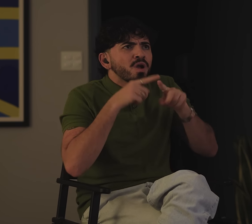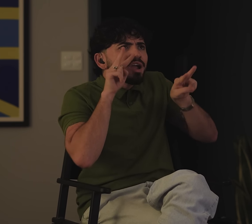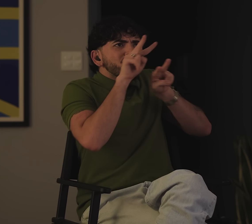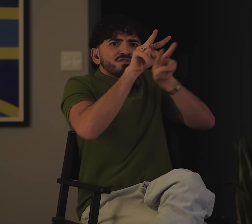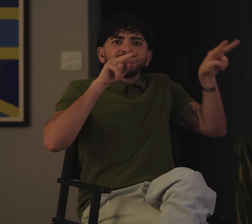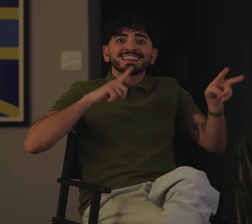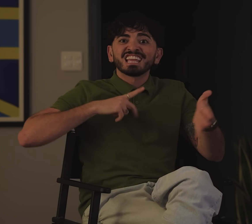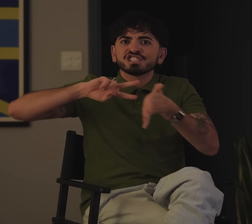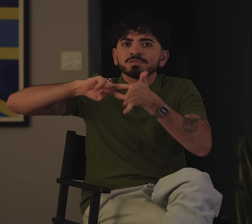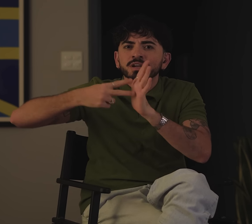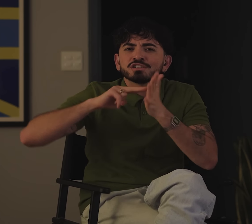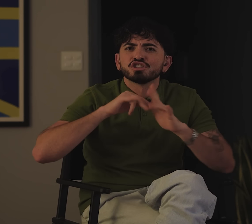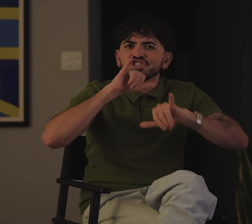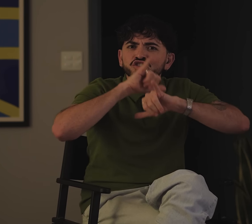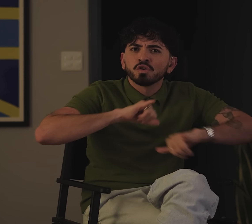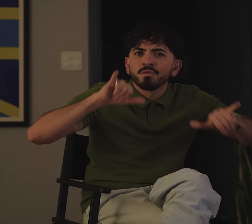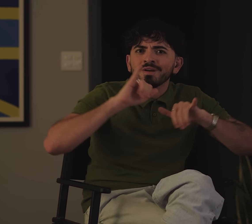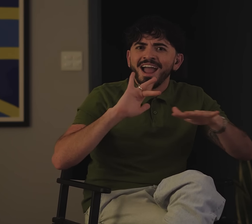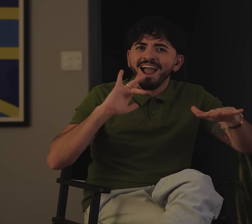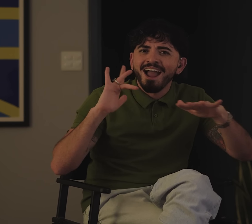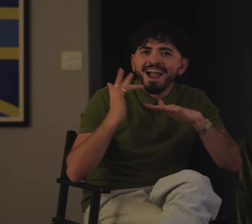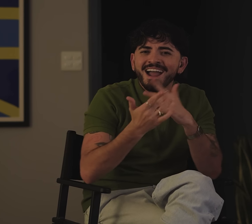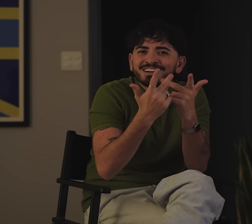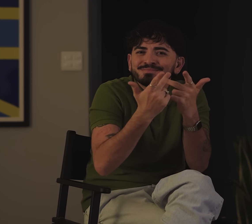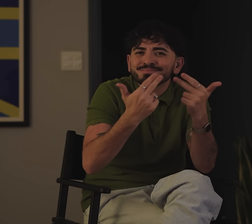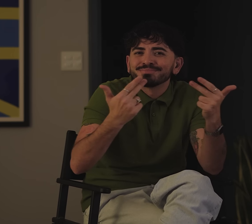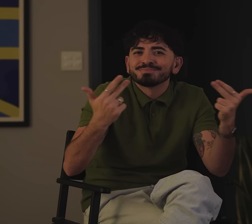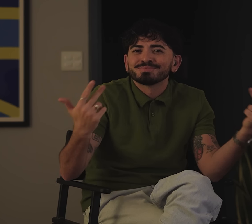Sempre existem significados por trás: o espaço, a divulgação, os produtos e muito mais.